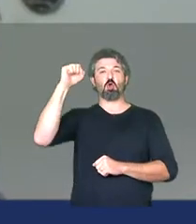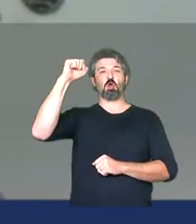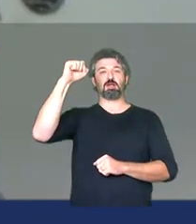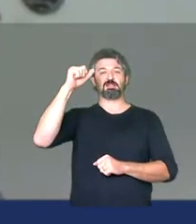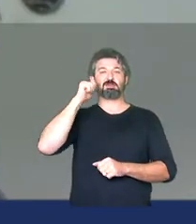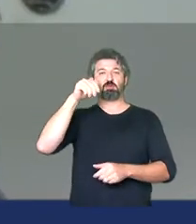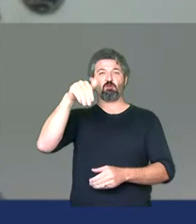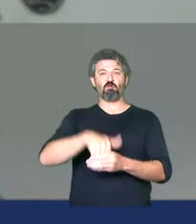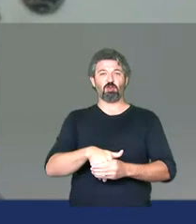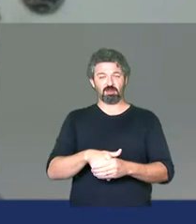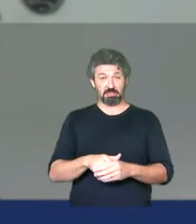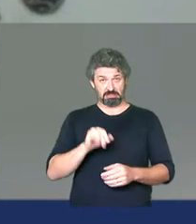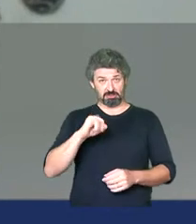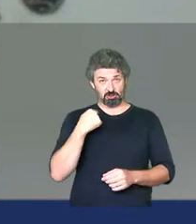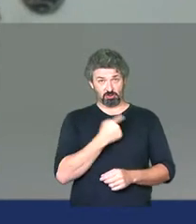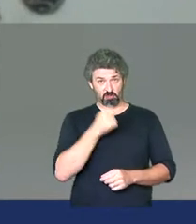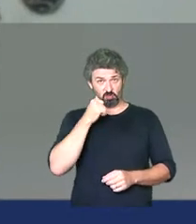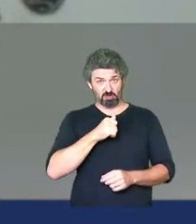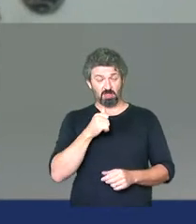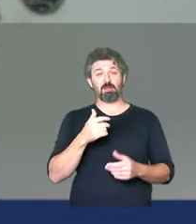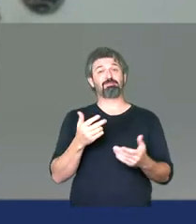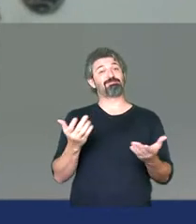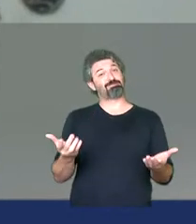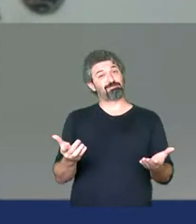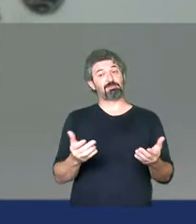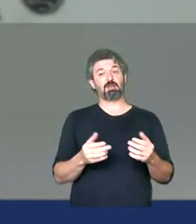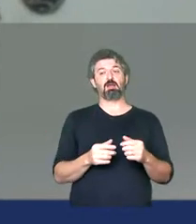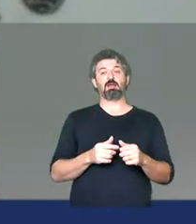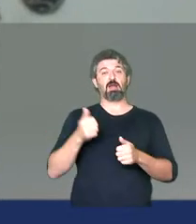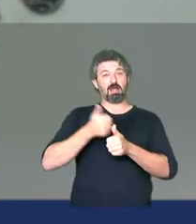DEFESA DA CULTURA, 90 ANOS DA CONQUISTA DO VOTO FEMININO, SE NÃO FOSSE NÓS, MUITAS VEZES